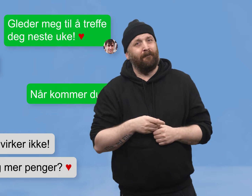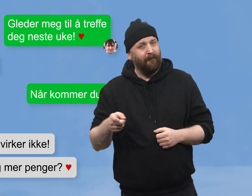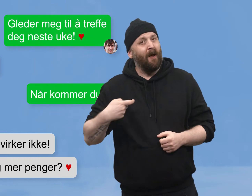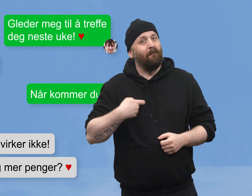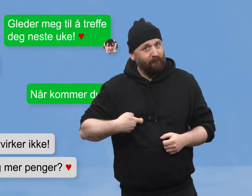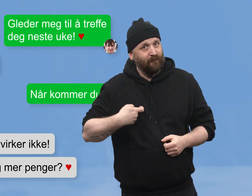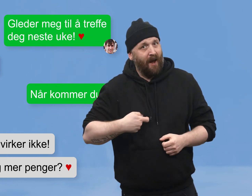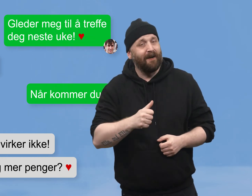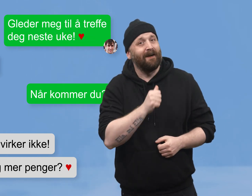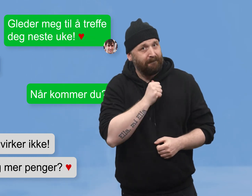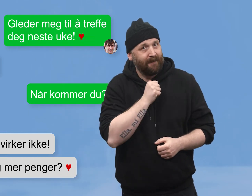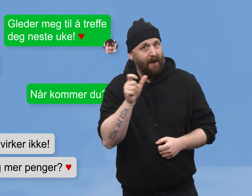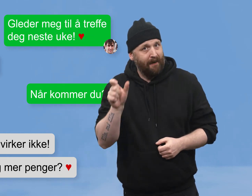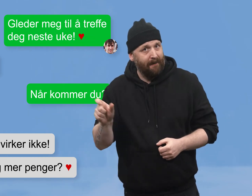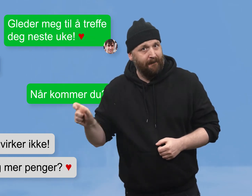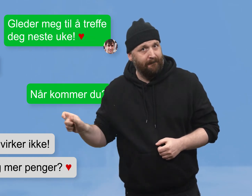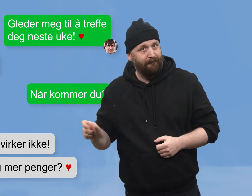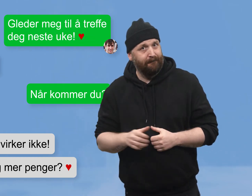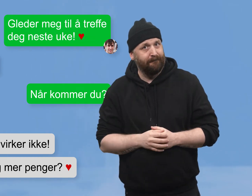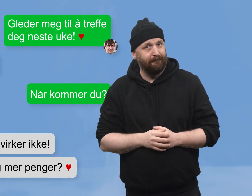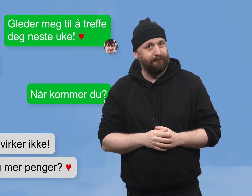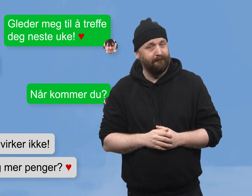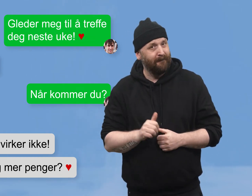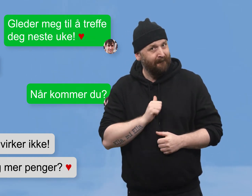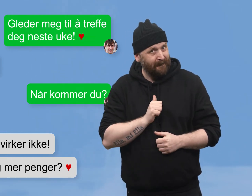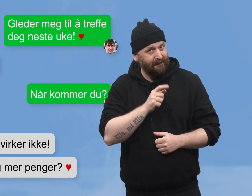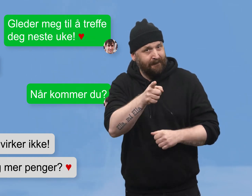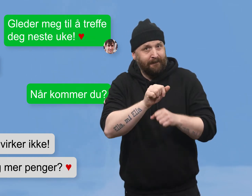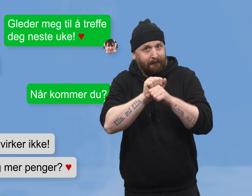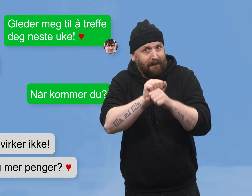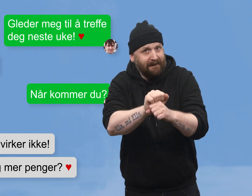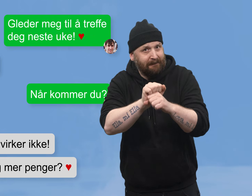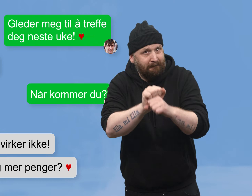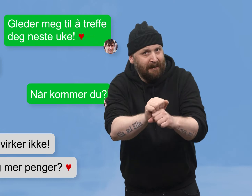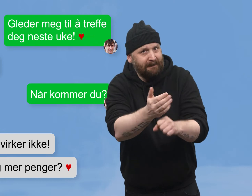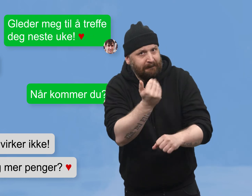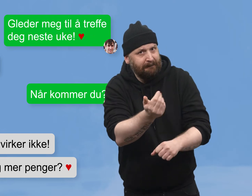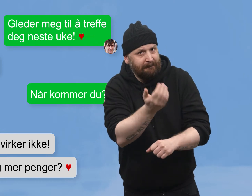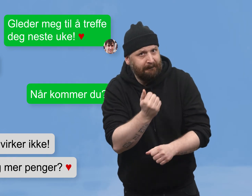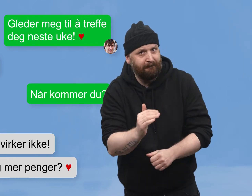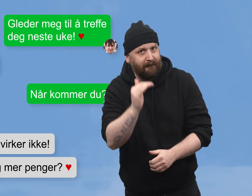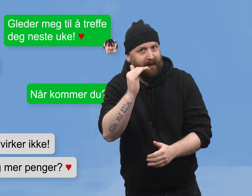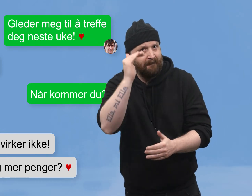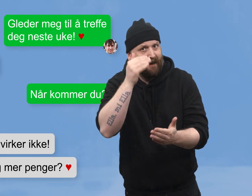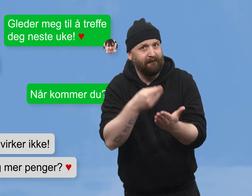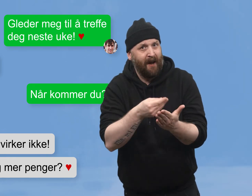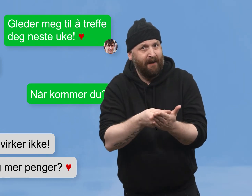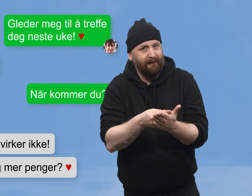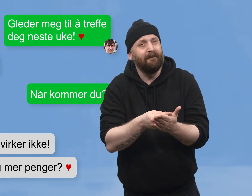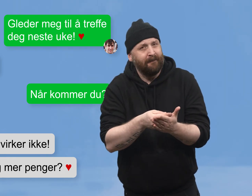Dette er profesjonelle kriminelle. Hvis du blir presset til å gi mer og mer penger, -